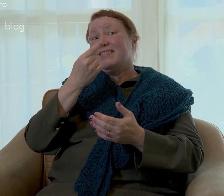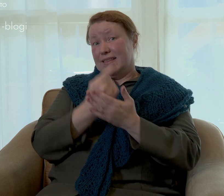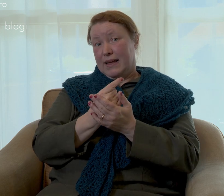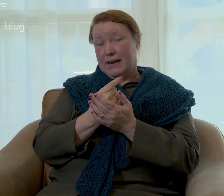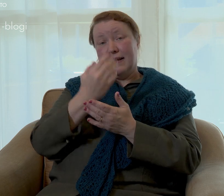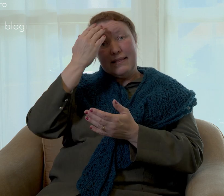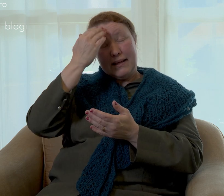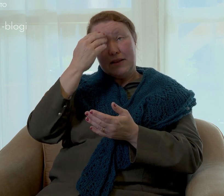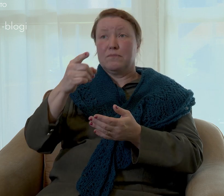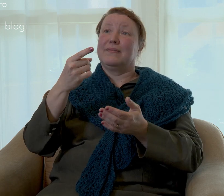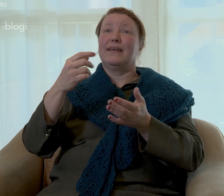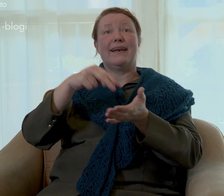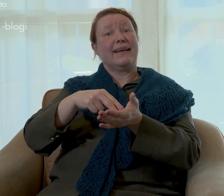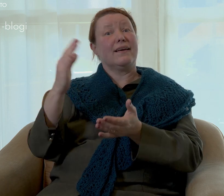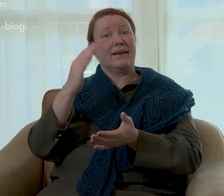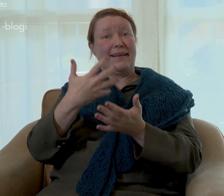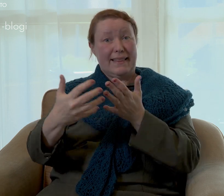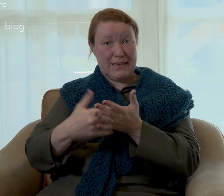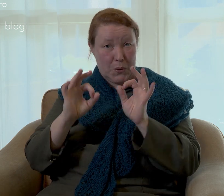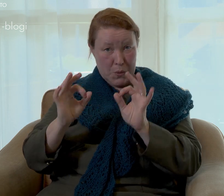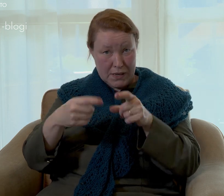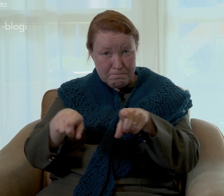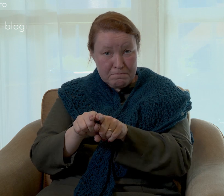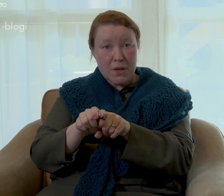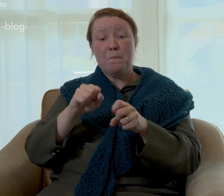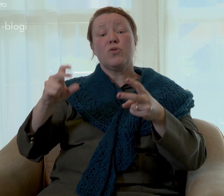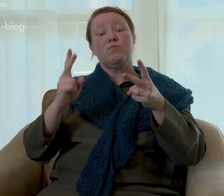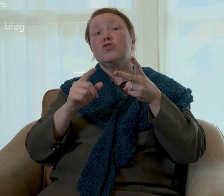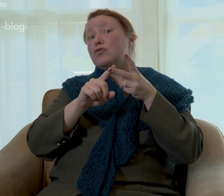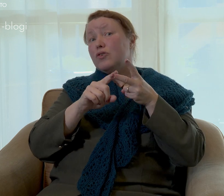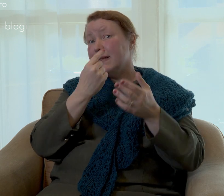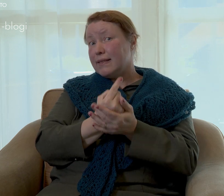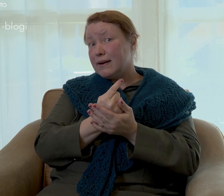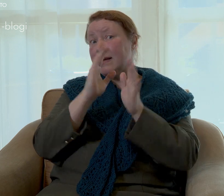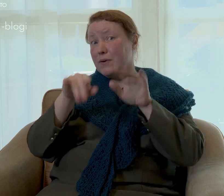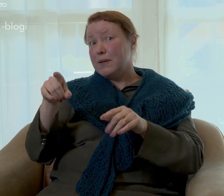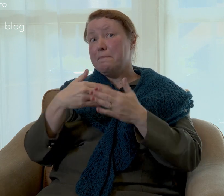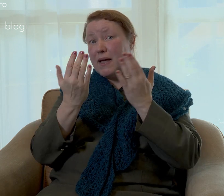Toinen tärkeä osuus hätäkeskuspäivillä oli ne erilaiset kohtaamiset ja keskustelut, -